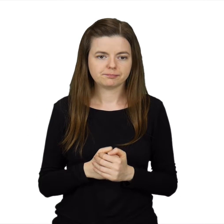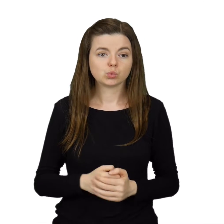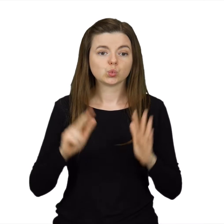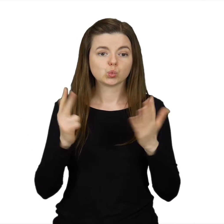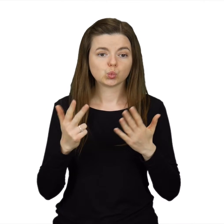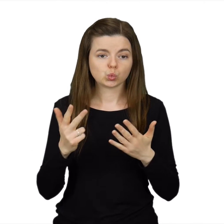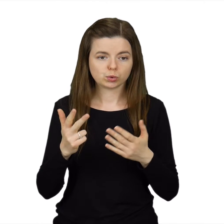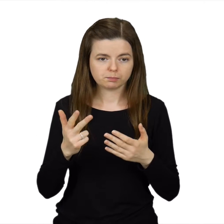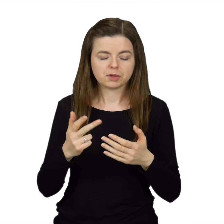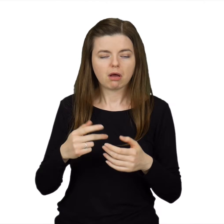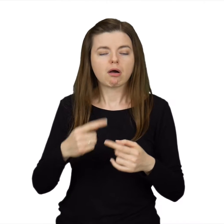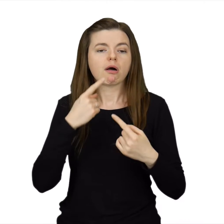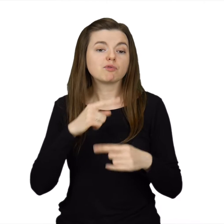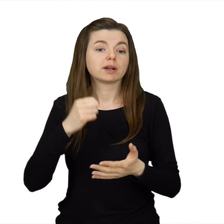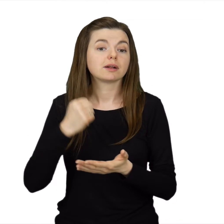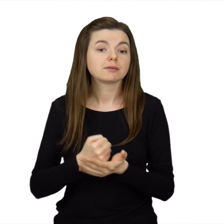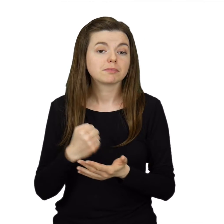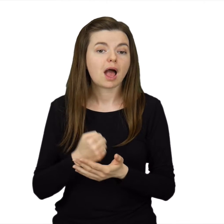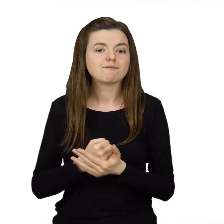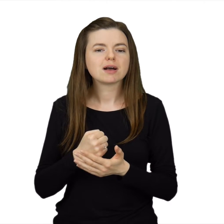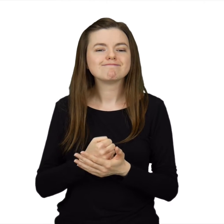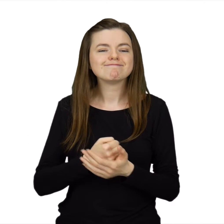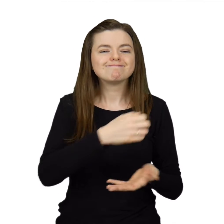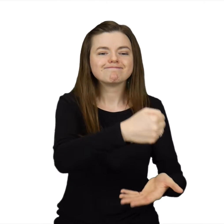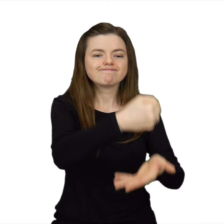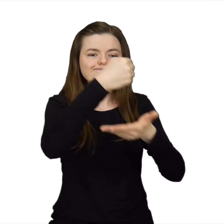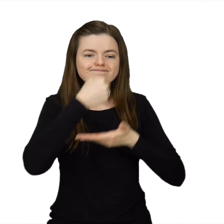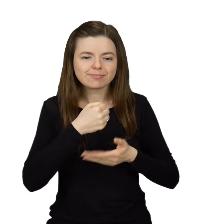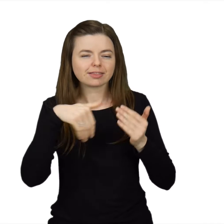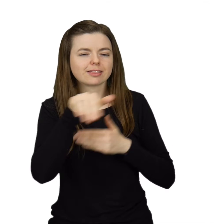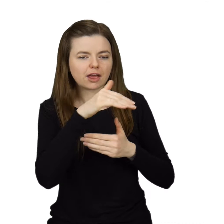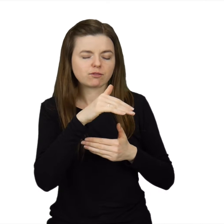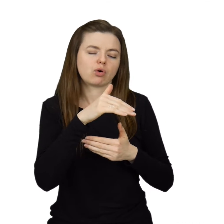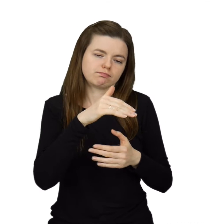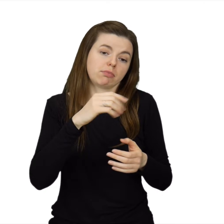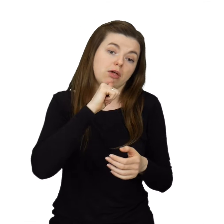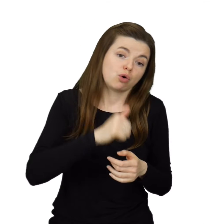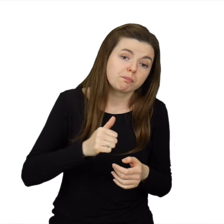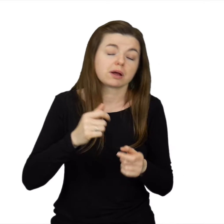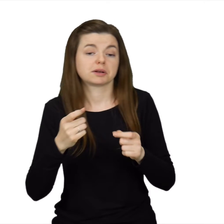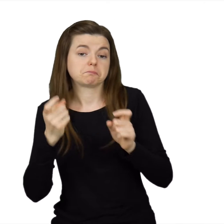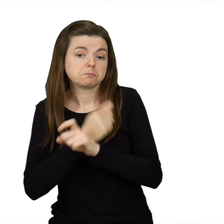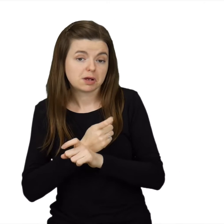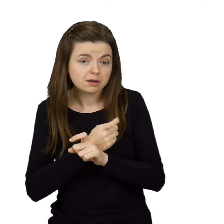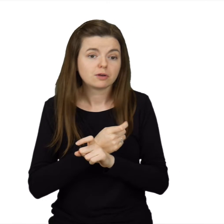prowadzenie spraw związanych z pozyskiwaniem funduszy zewnętrznych (europejskich i krajowych)